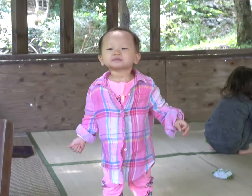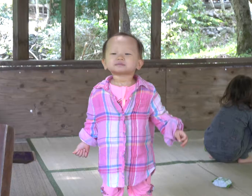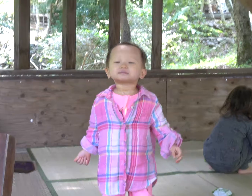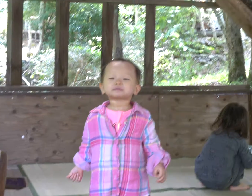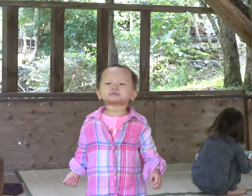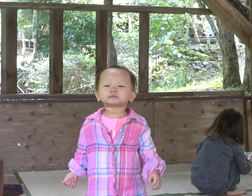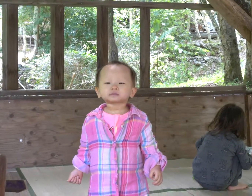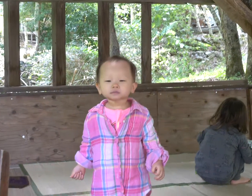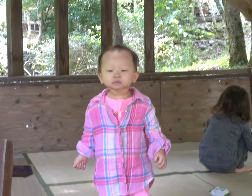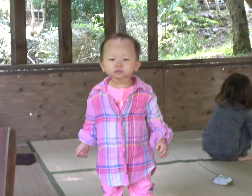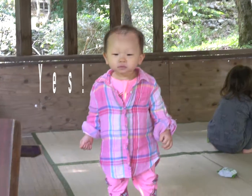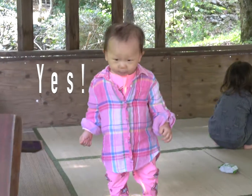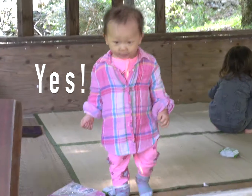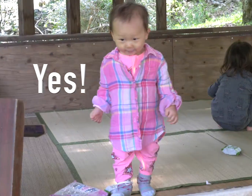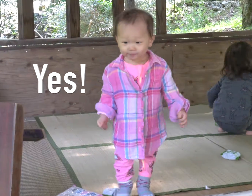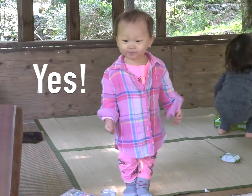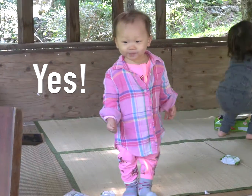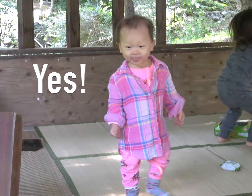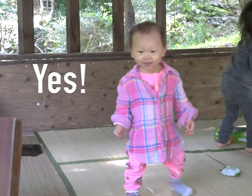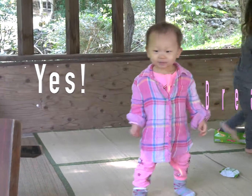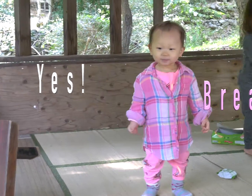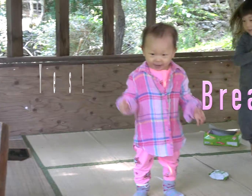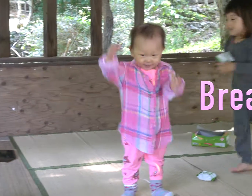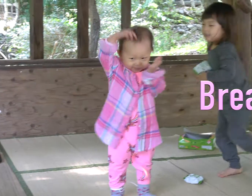パン食べるアローラ？ パン？